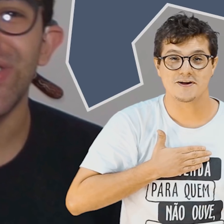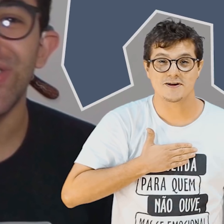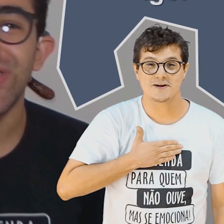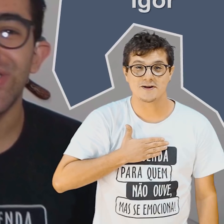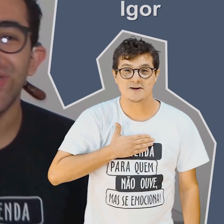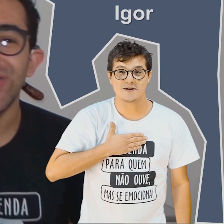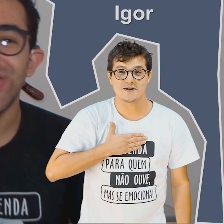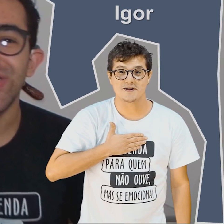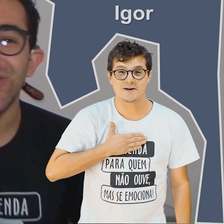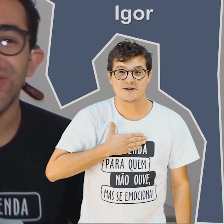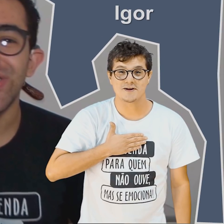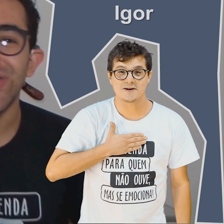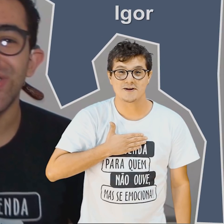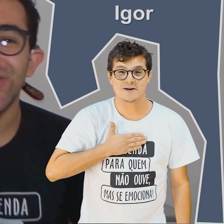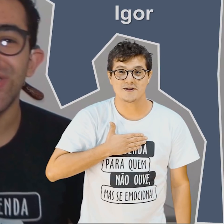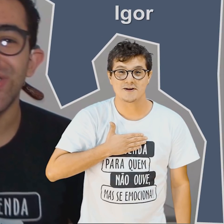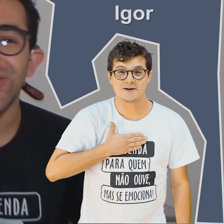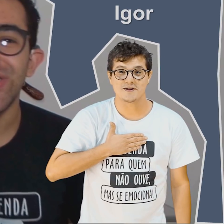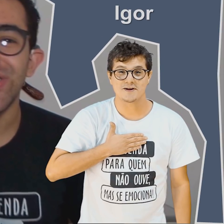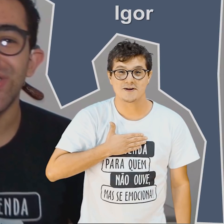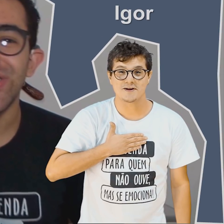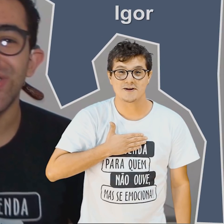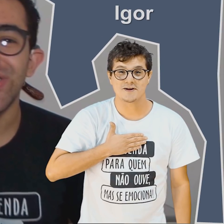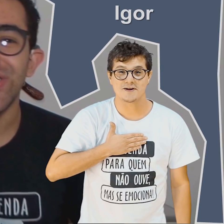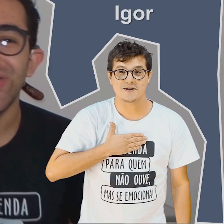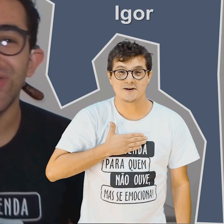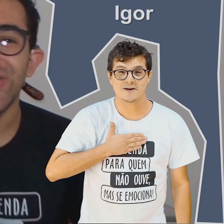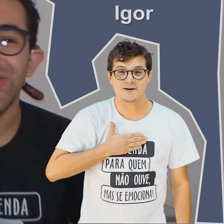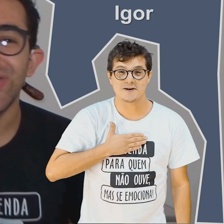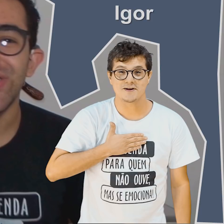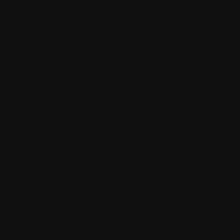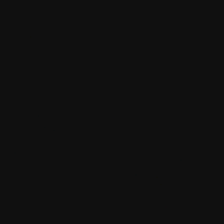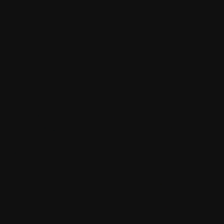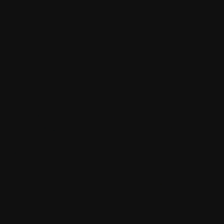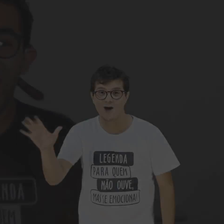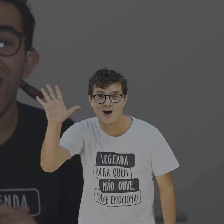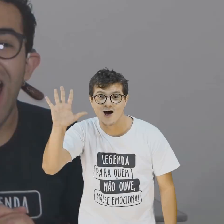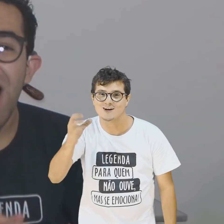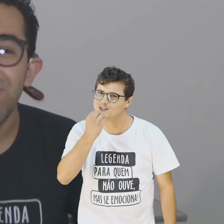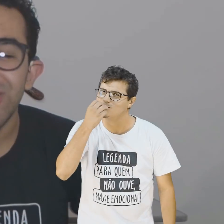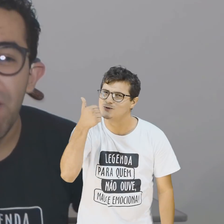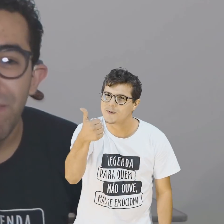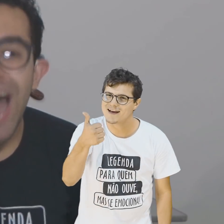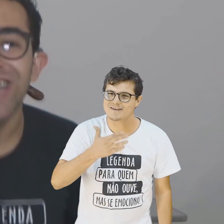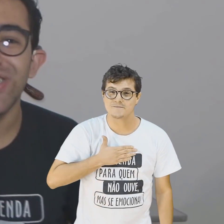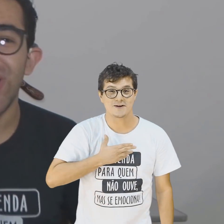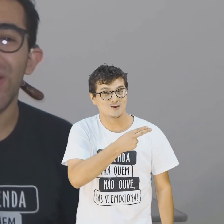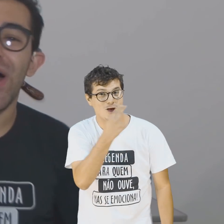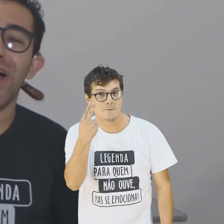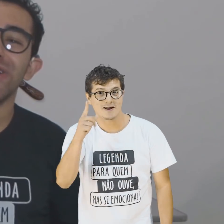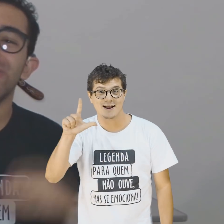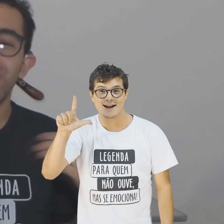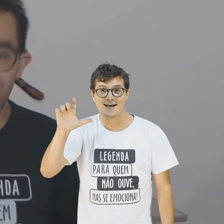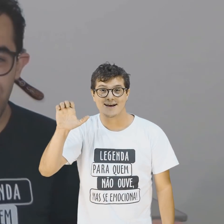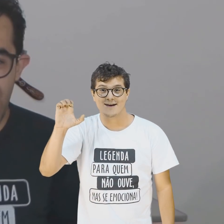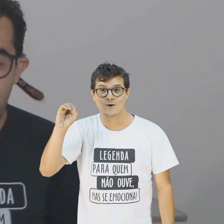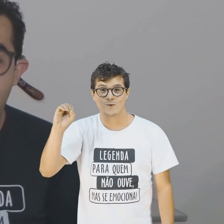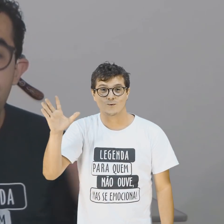[Audiodescrição] [Léo] Olá, meus amados sonoros! Tudo bem?